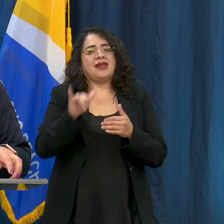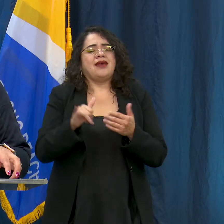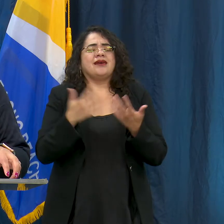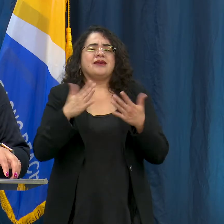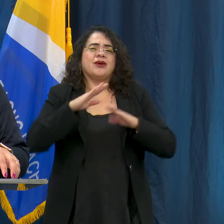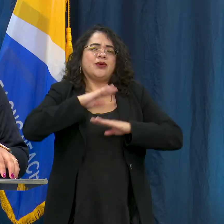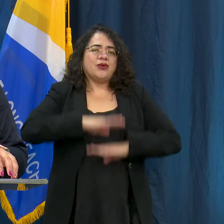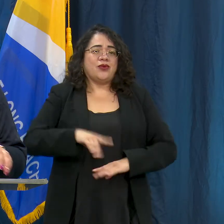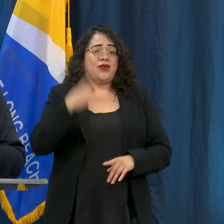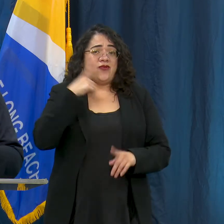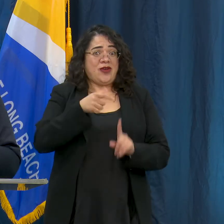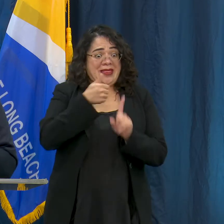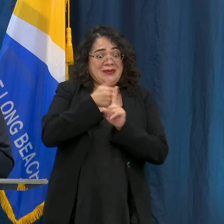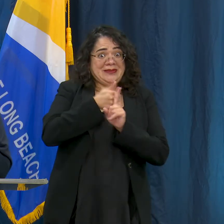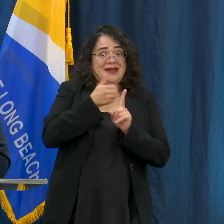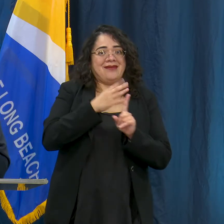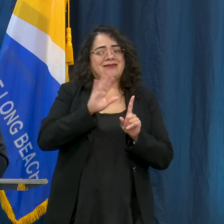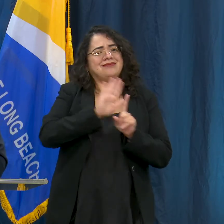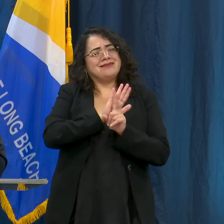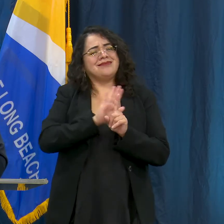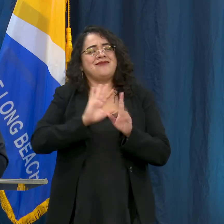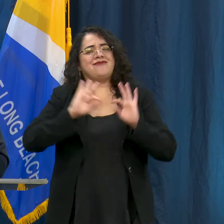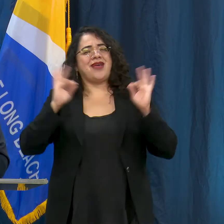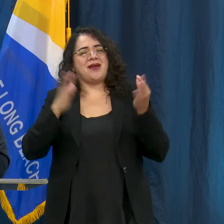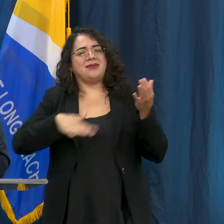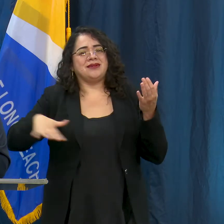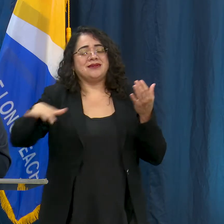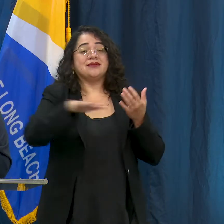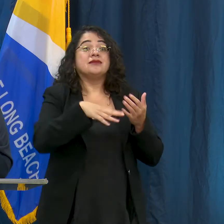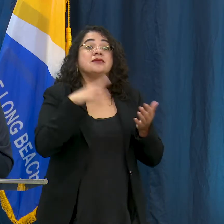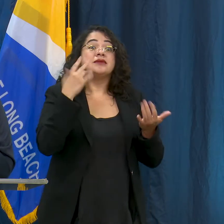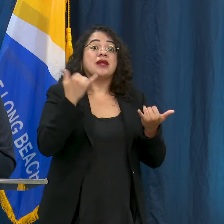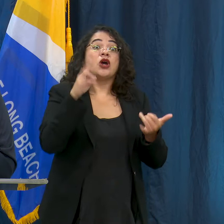nuestros new menos desde hoy dos mil ojos siento so gentle Ocho residentes an